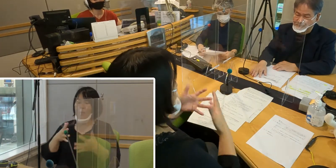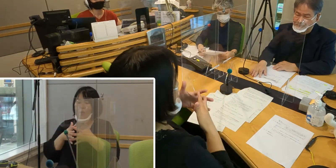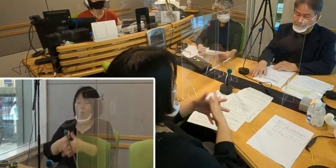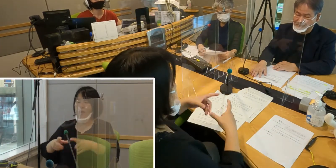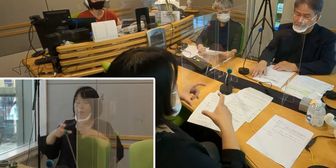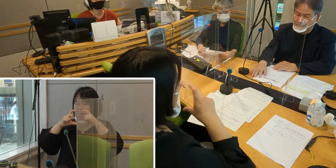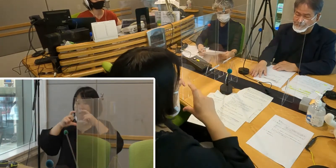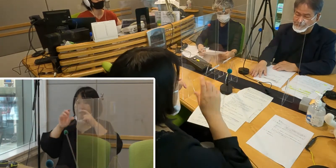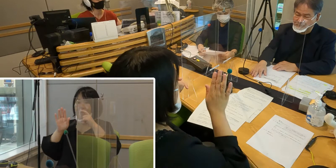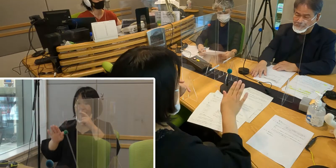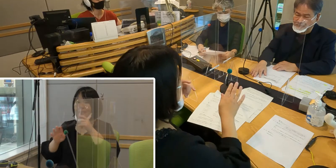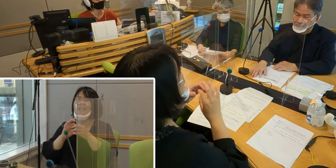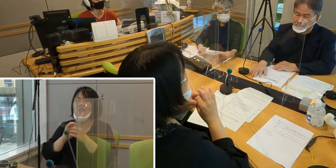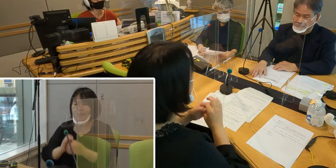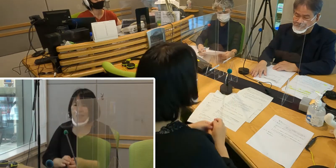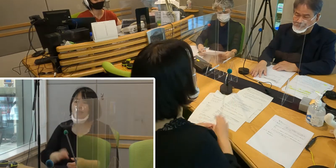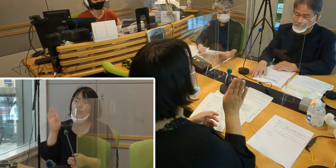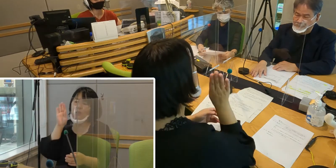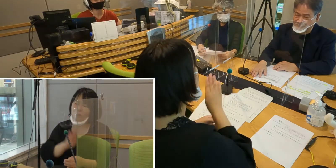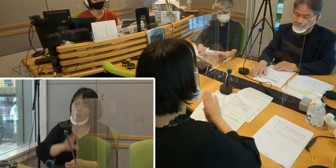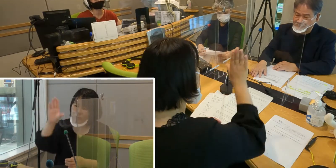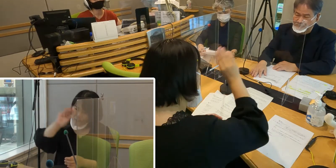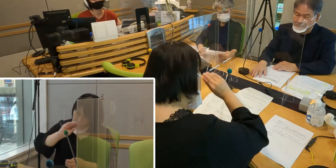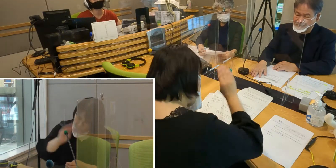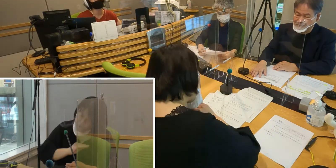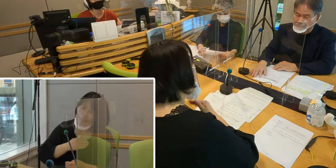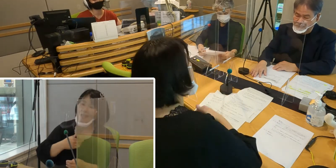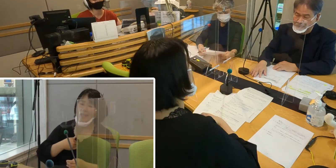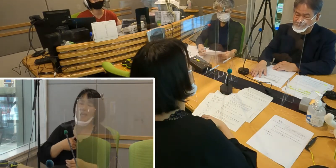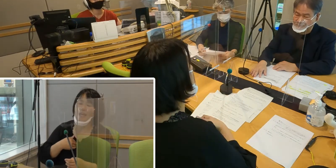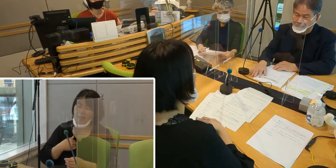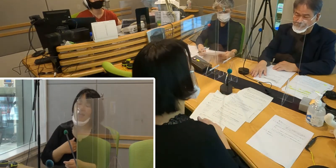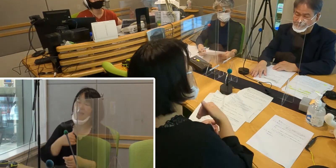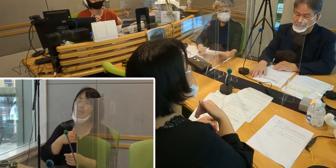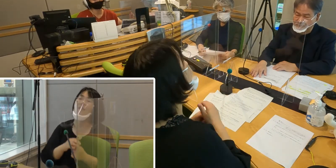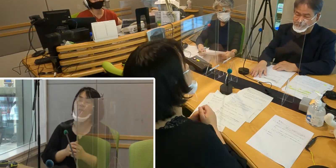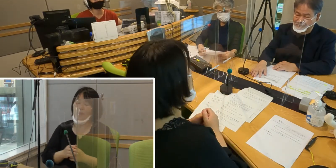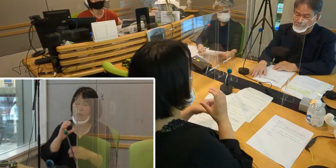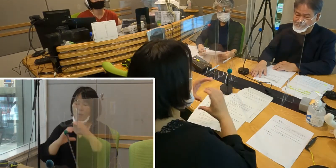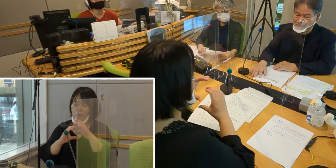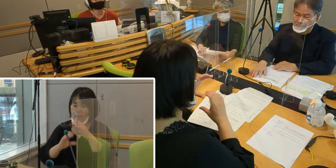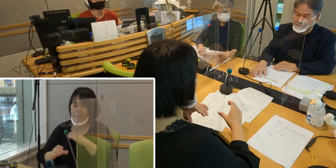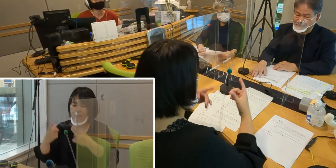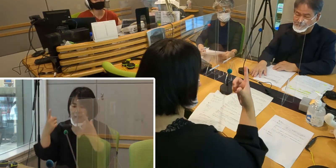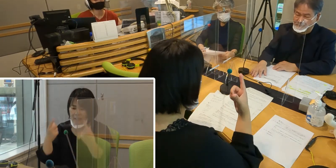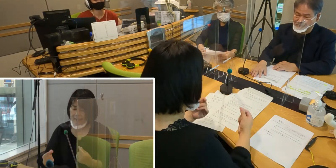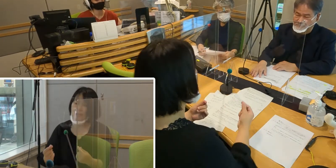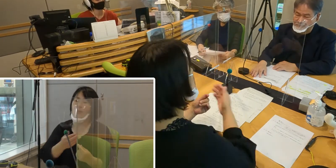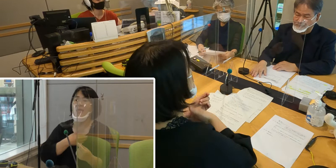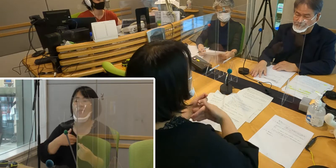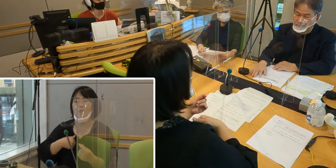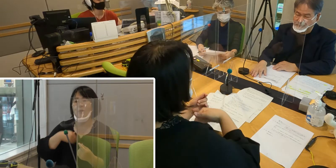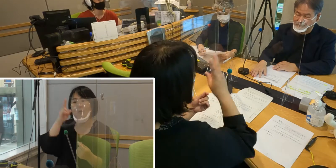今日はねスムーズな読み取りが できているのかなというふうに思いますし コミュニケーションが しっかり取れているのではないんでしょうか